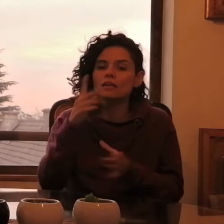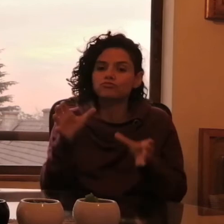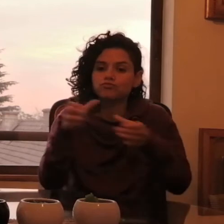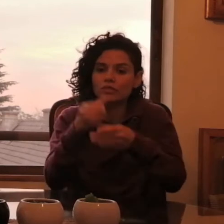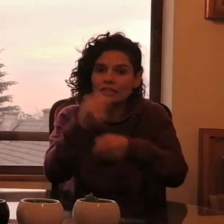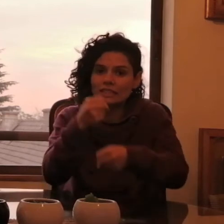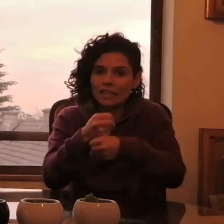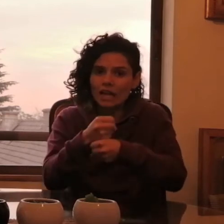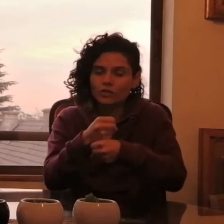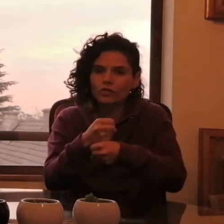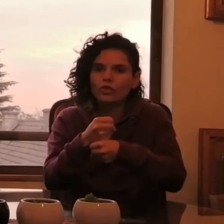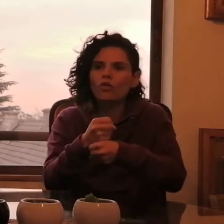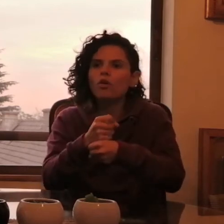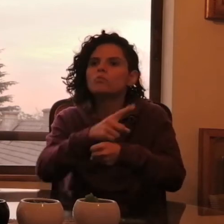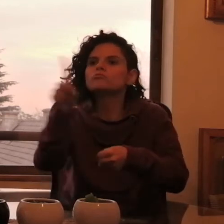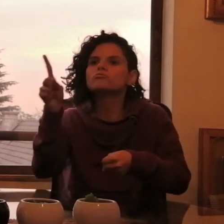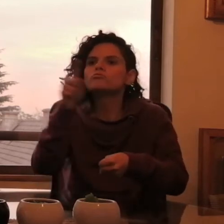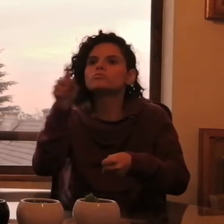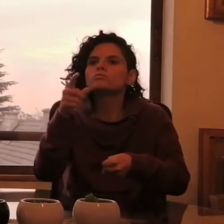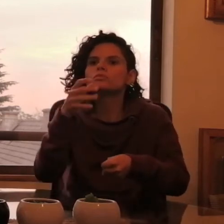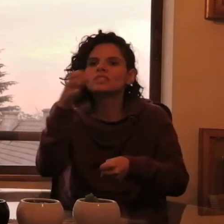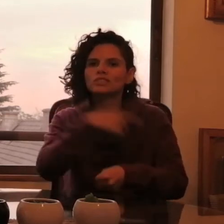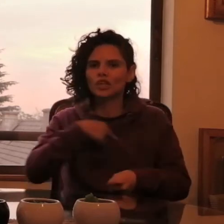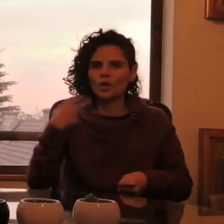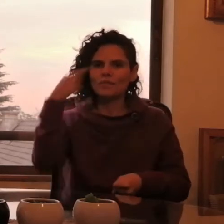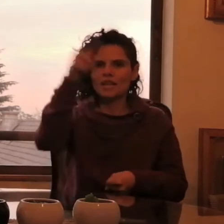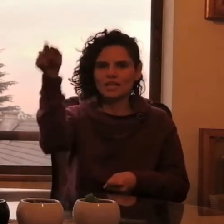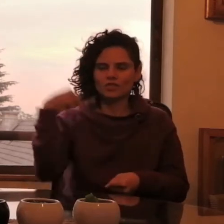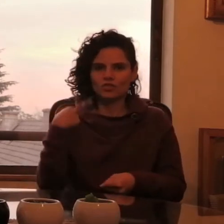sindicato y me postularon - te postularon - dije cómo voy a salir